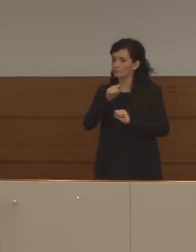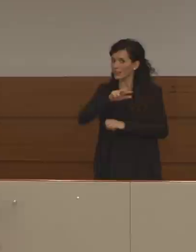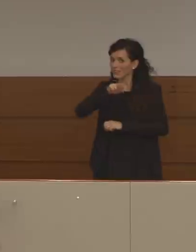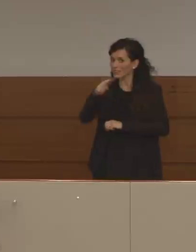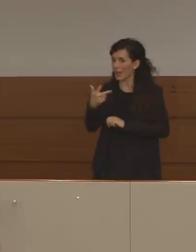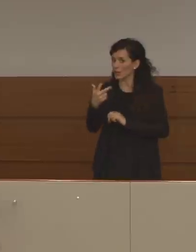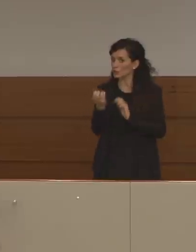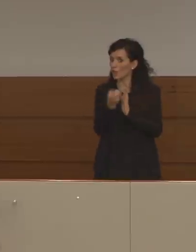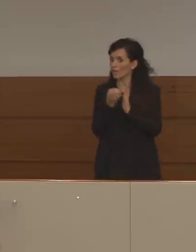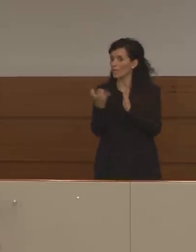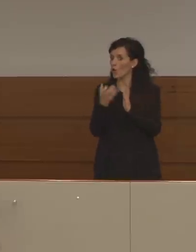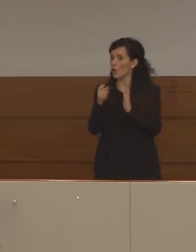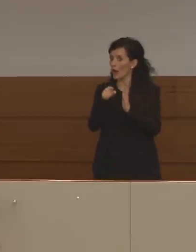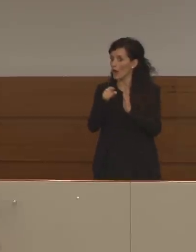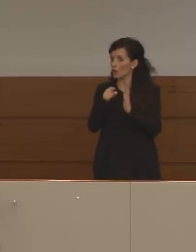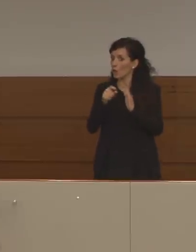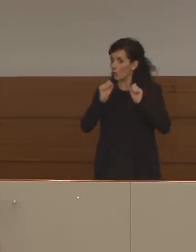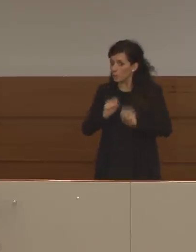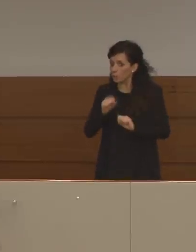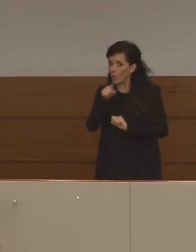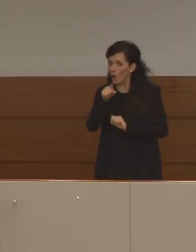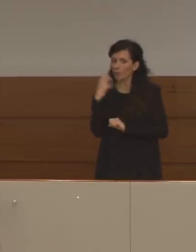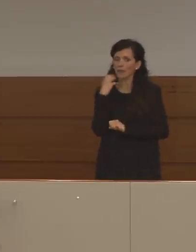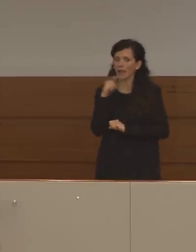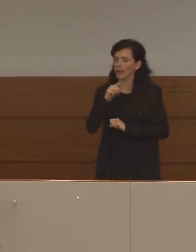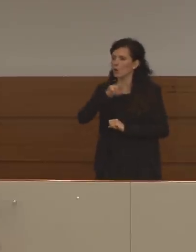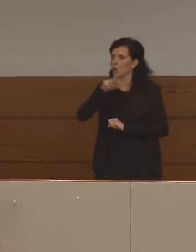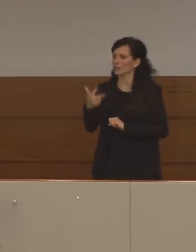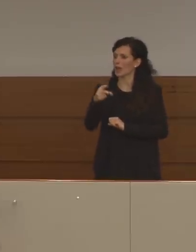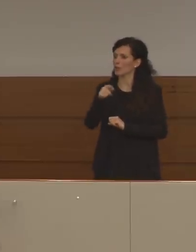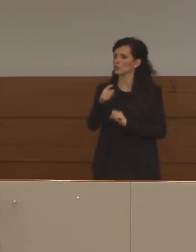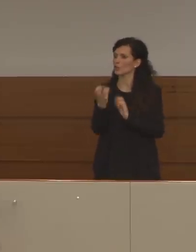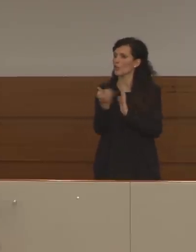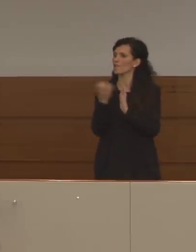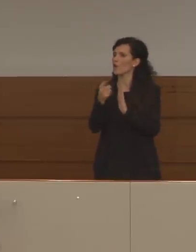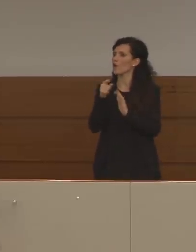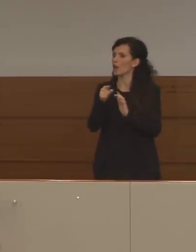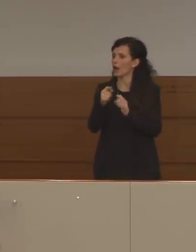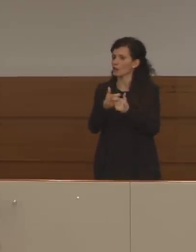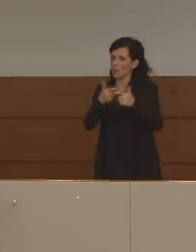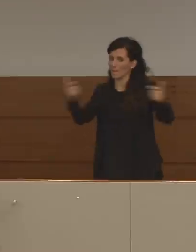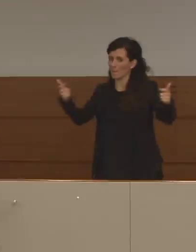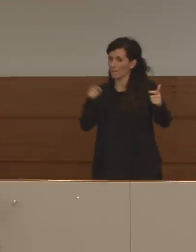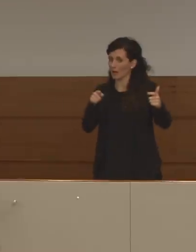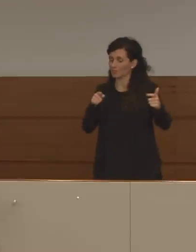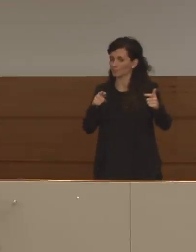questo è il terzo focolaio di cui si parlava qualche giorno fa?